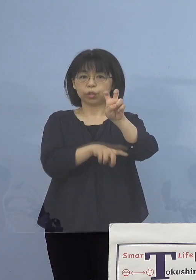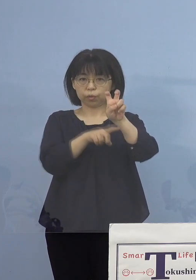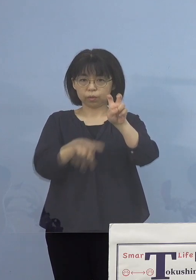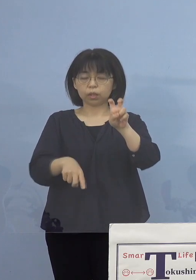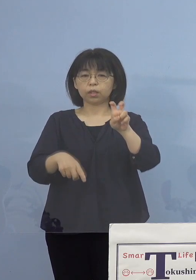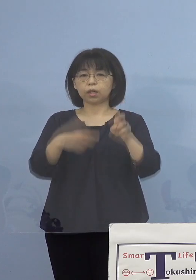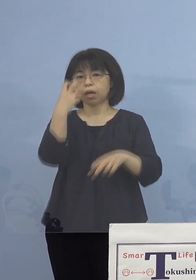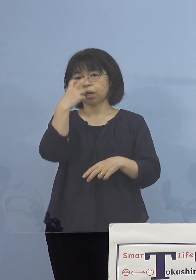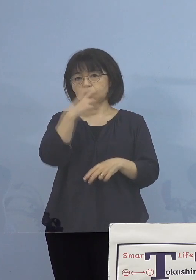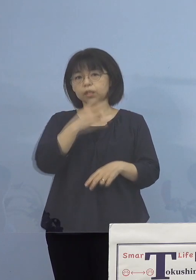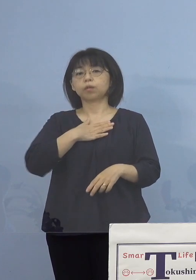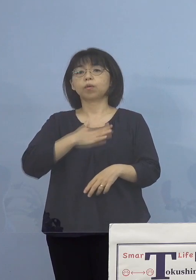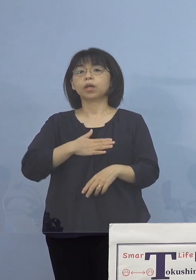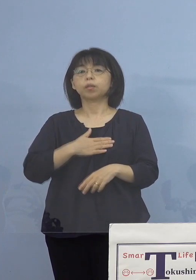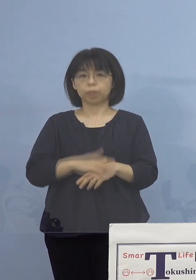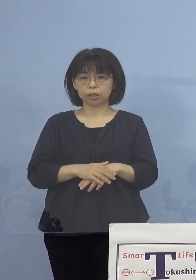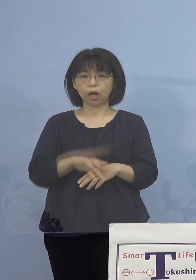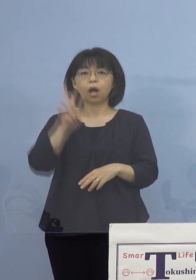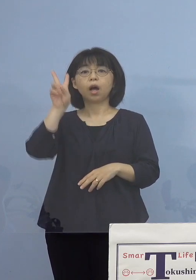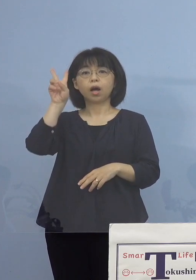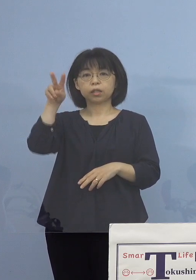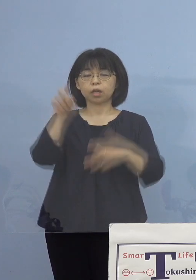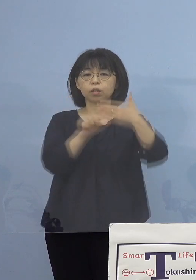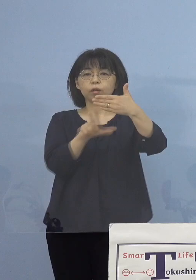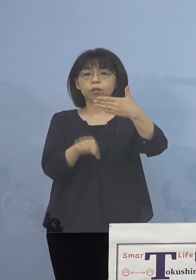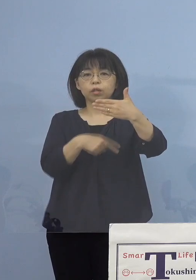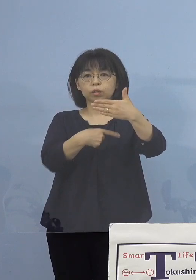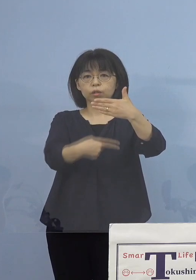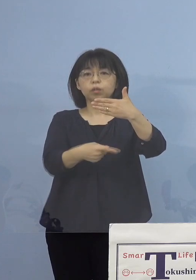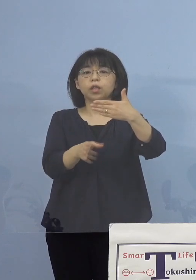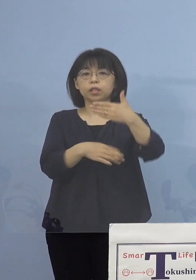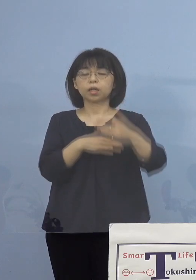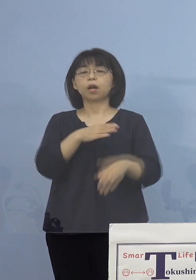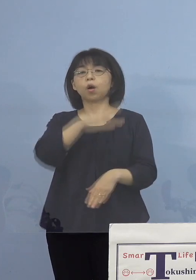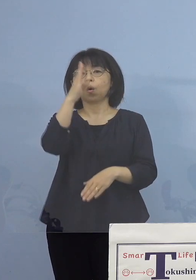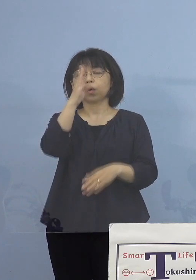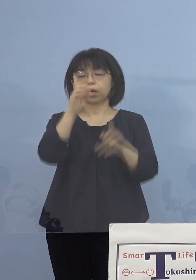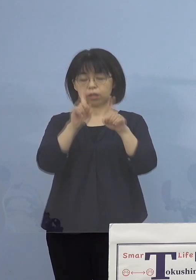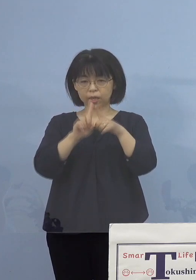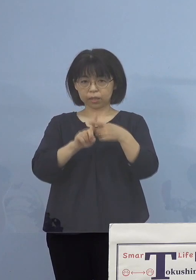明後日9月1日から 本格的に2学期が始まることとなりますので